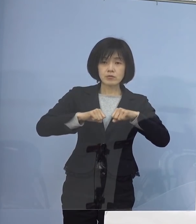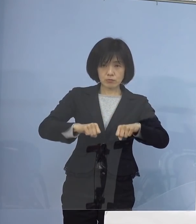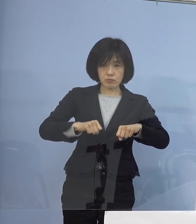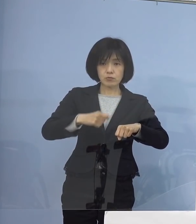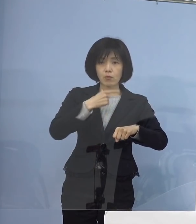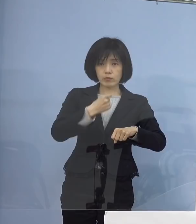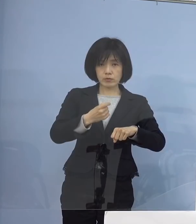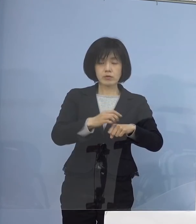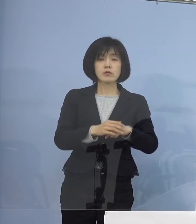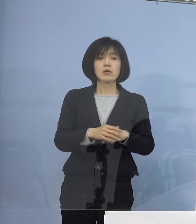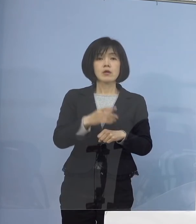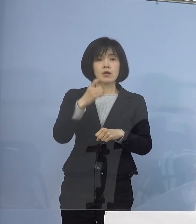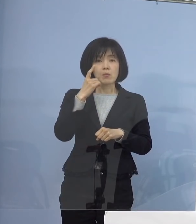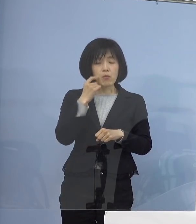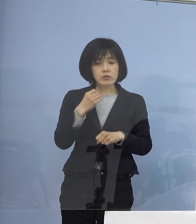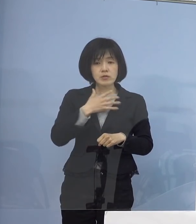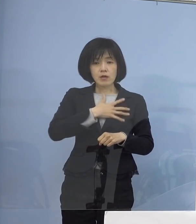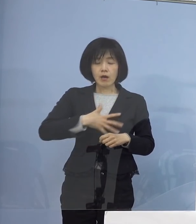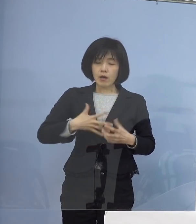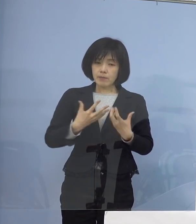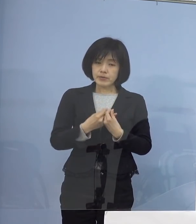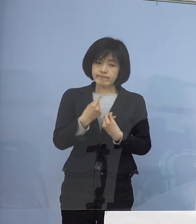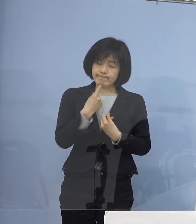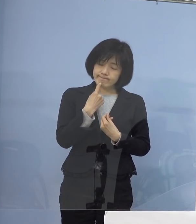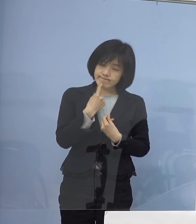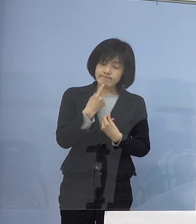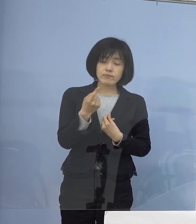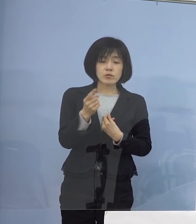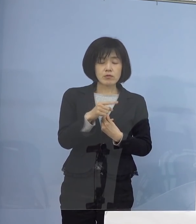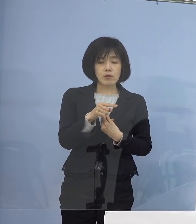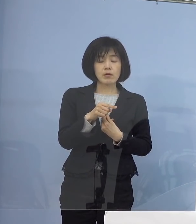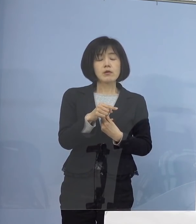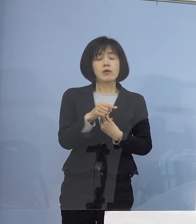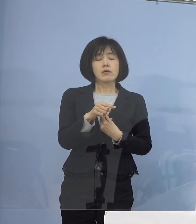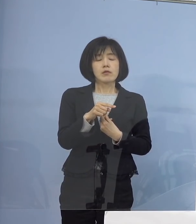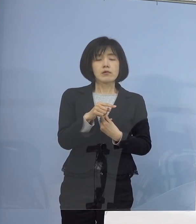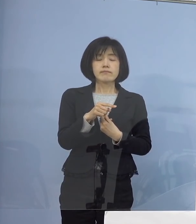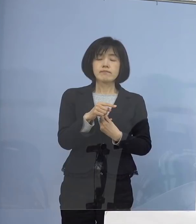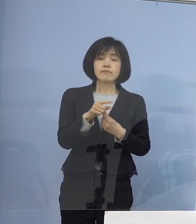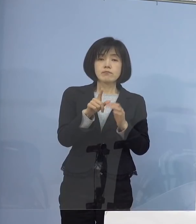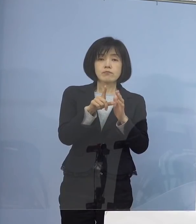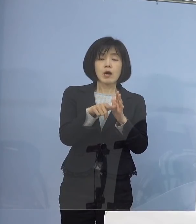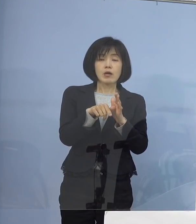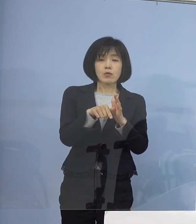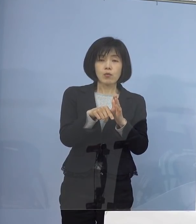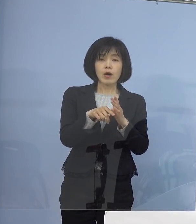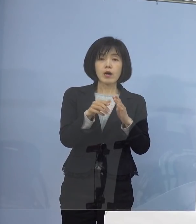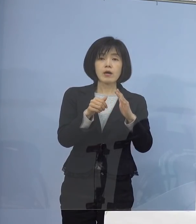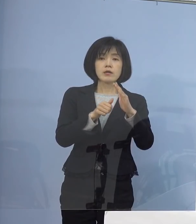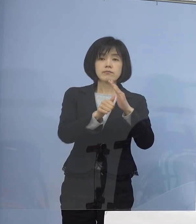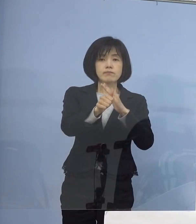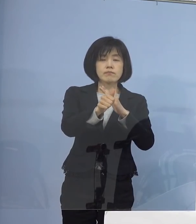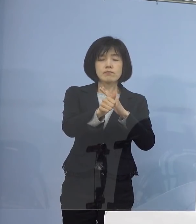もし体調が悪い、あるいは少しおかしいなという場合には 是非外出を避けていただく